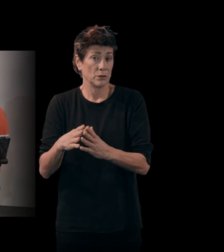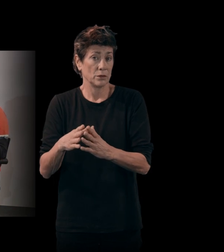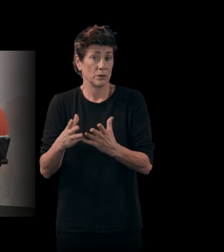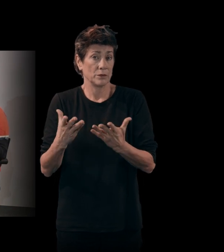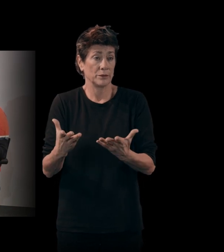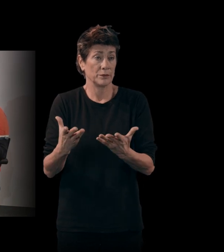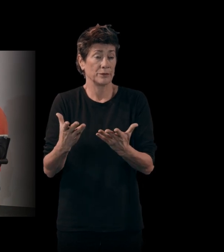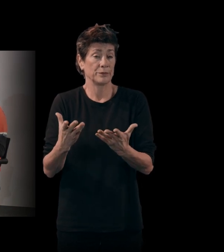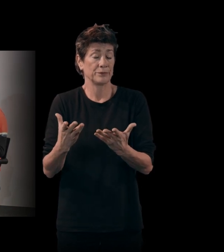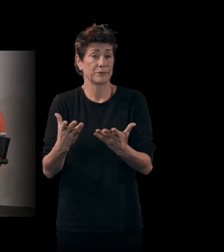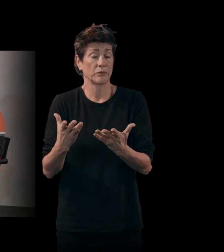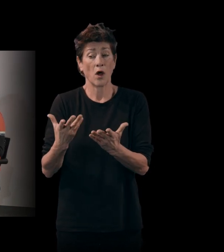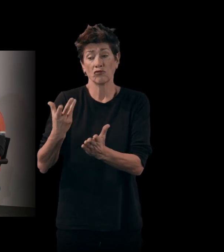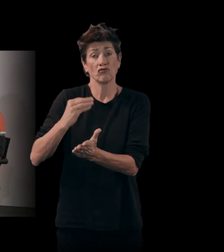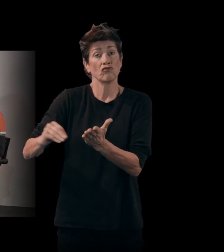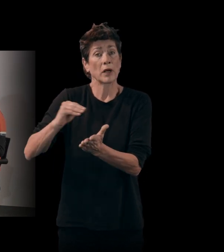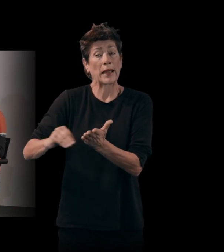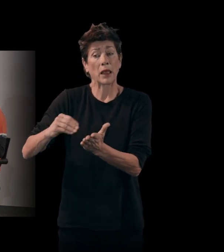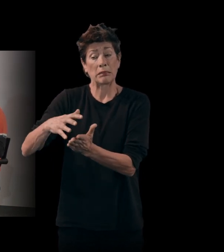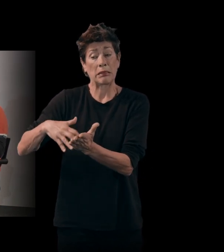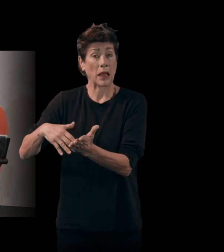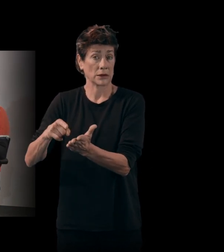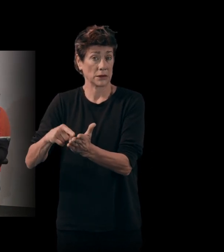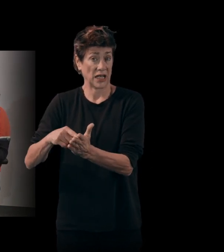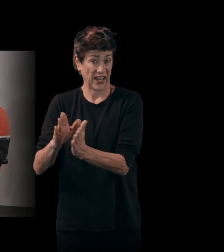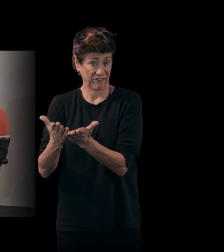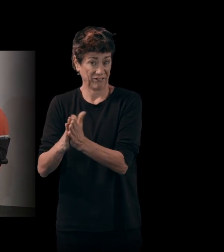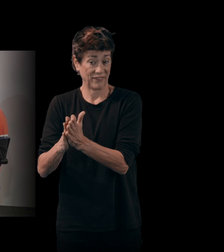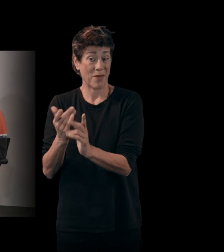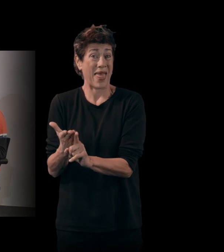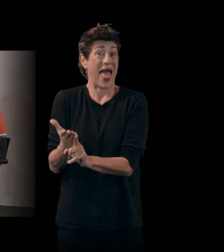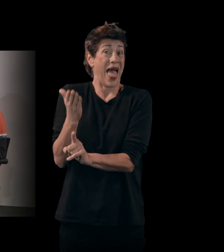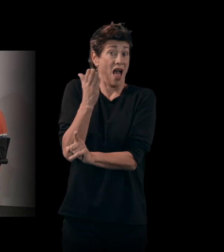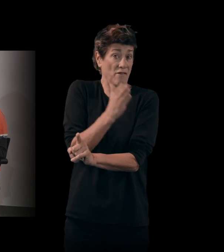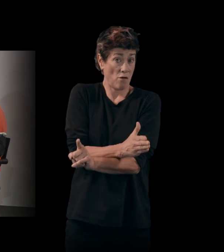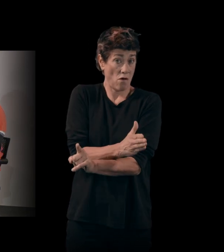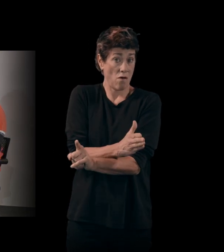J’ai écrit ce texte juste après avoir écrit quelque chose de très